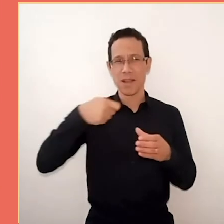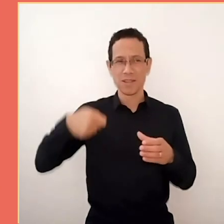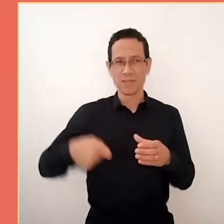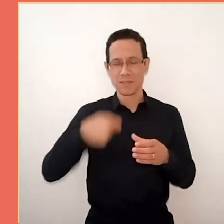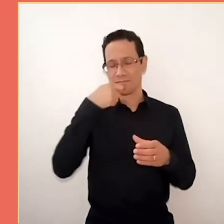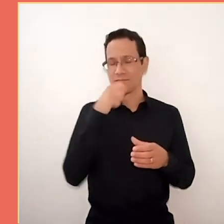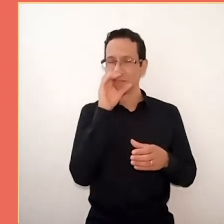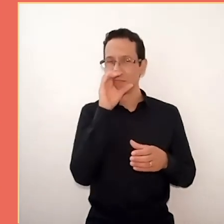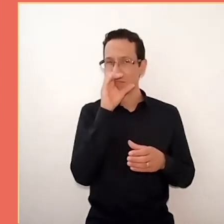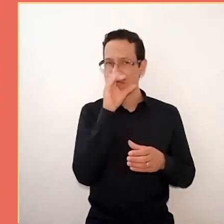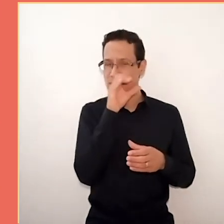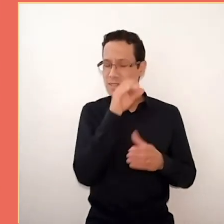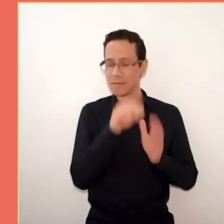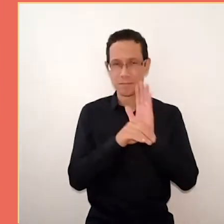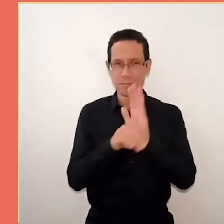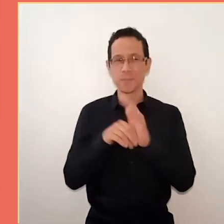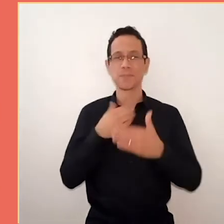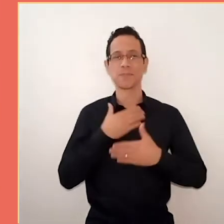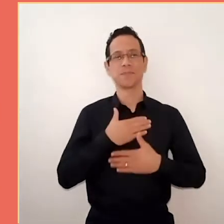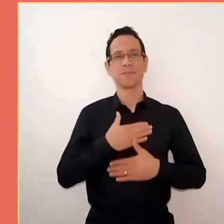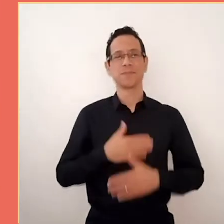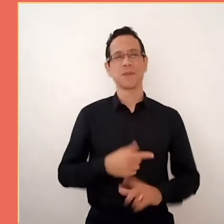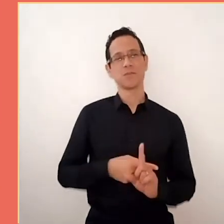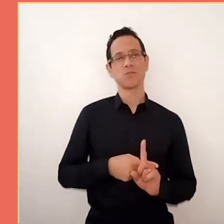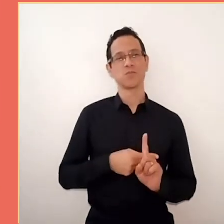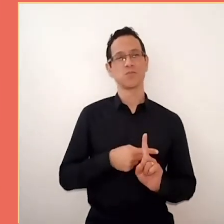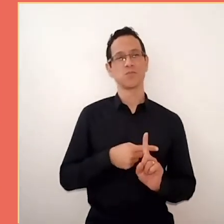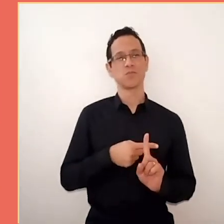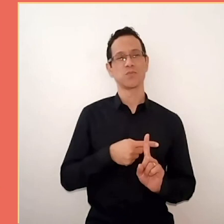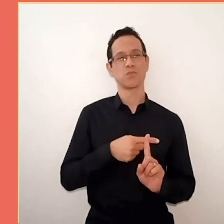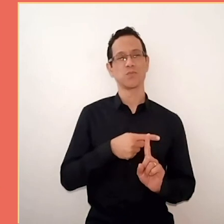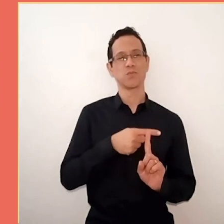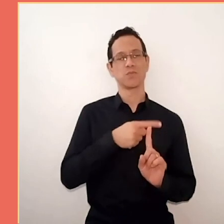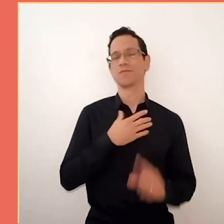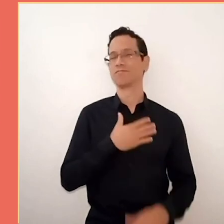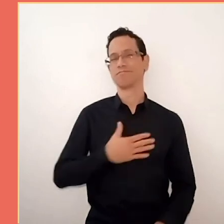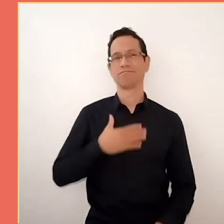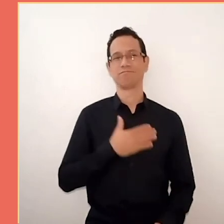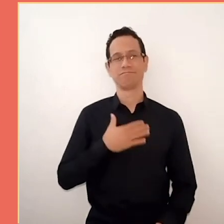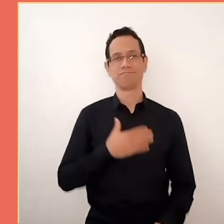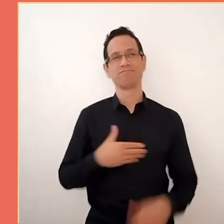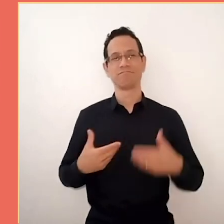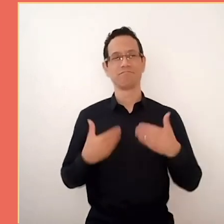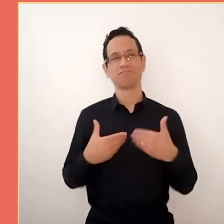que esquentou a minha barriga, eu saí reconfortada da primeira mesa.